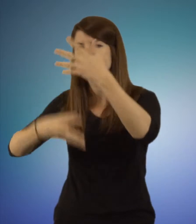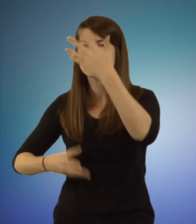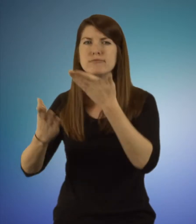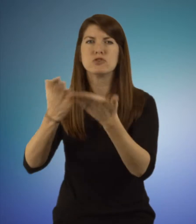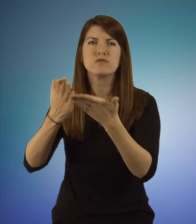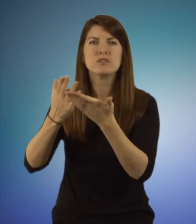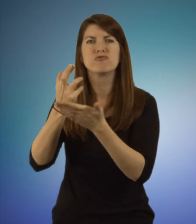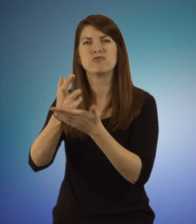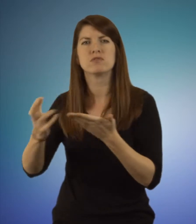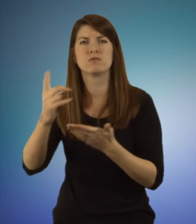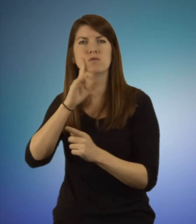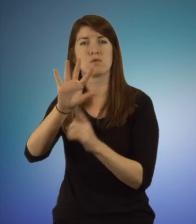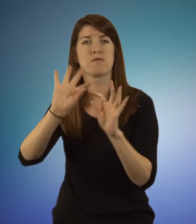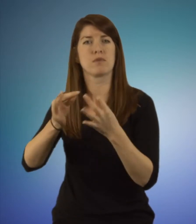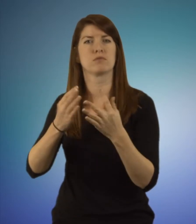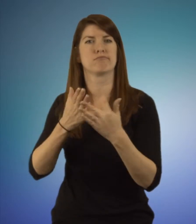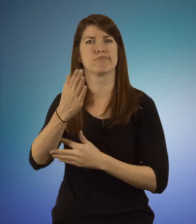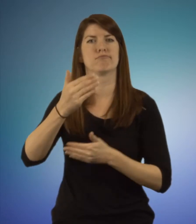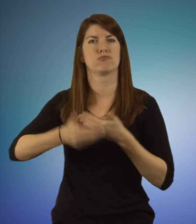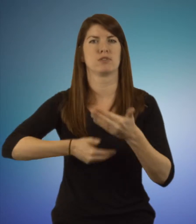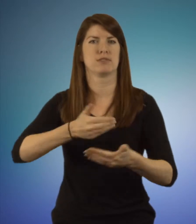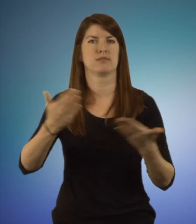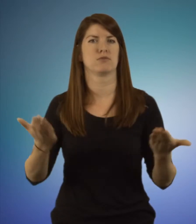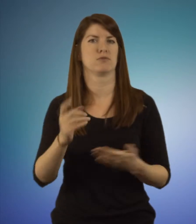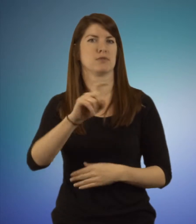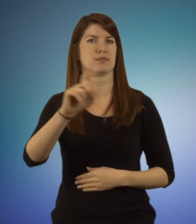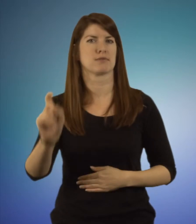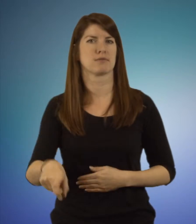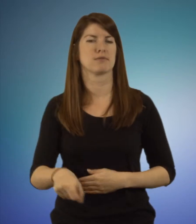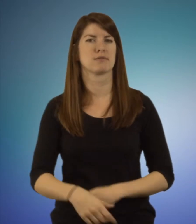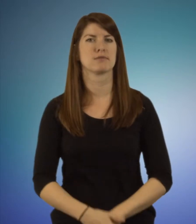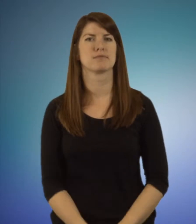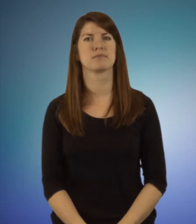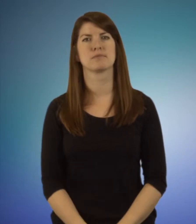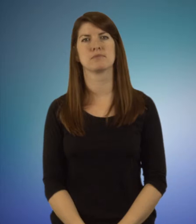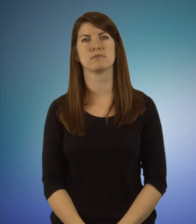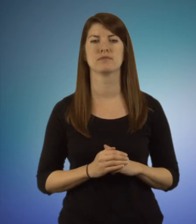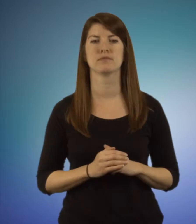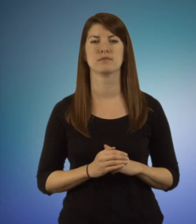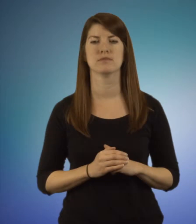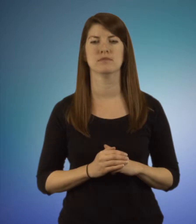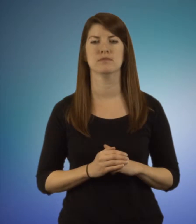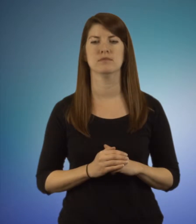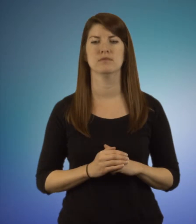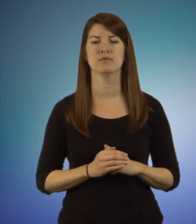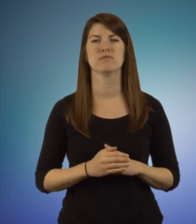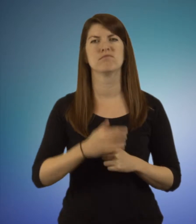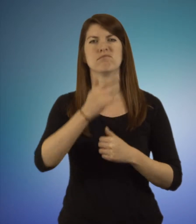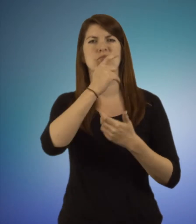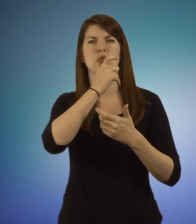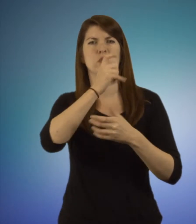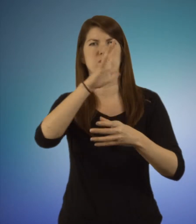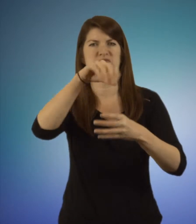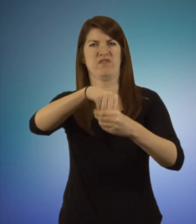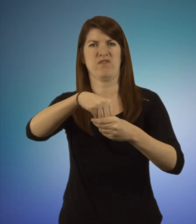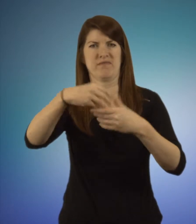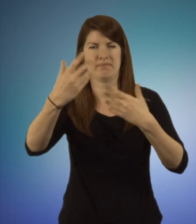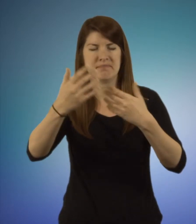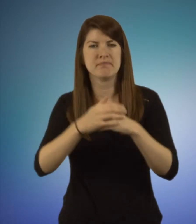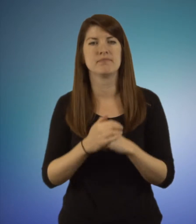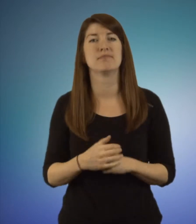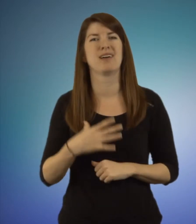Me gusta esta cita de Partners Resource Network de Texas; porque usted y su familia, como